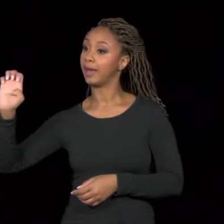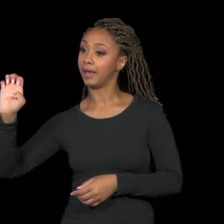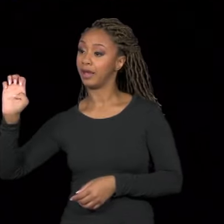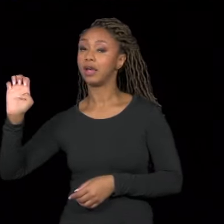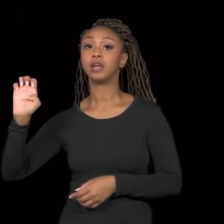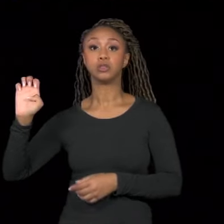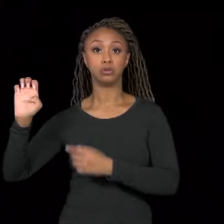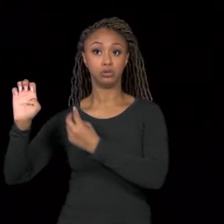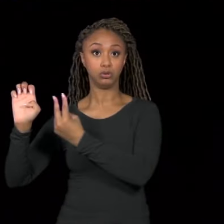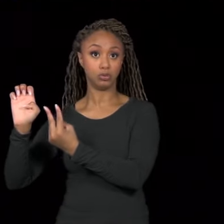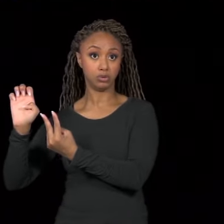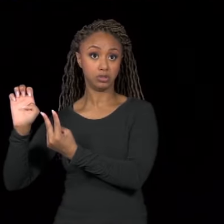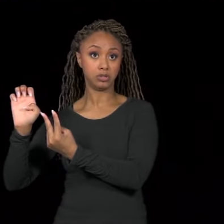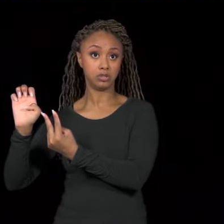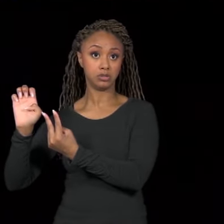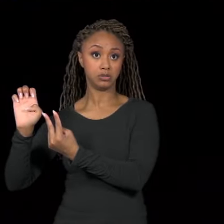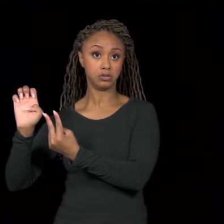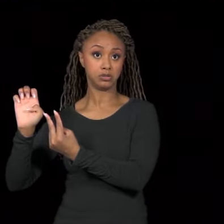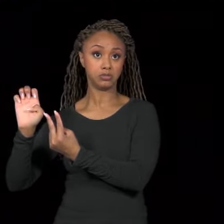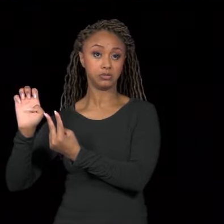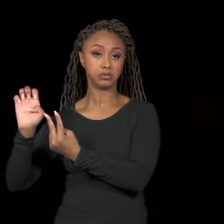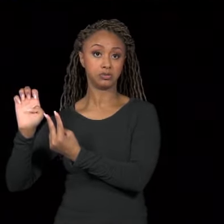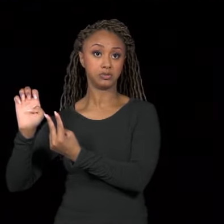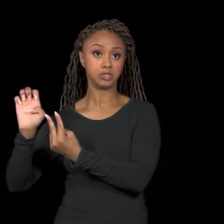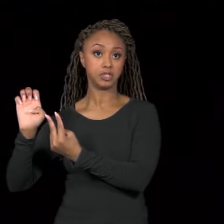NÉ, ELE É SUPERVISOR, OU SEJA, ELE SE RELACIONA